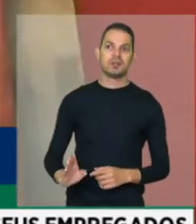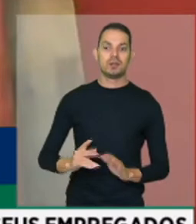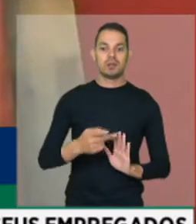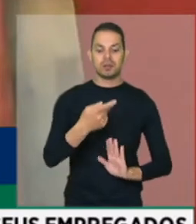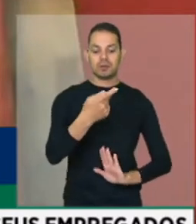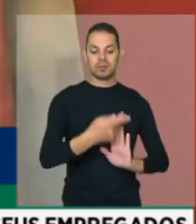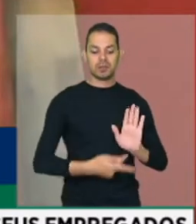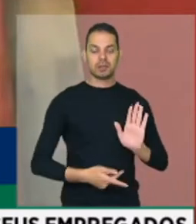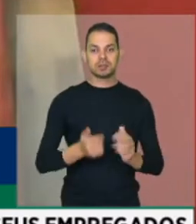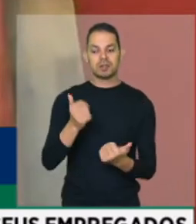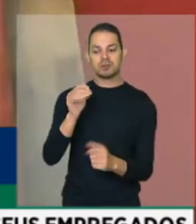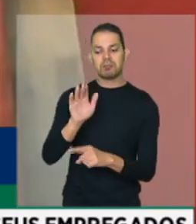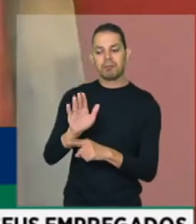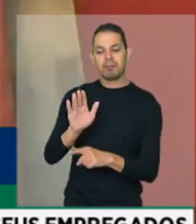BRASIL. É UM PROJETO PARA PRIVILEGIAR POUCOS, NUM